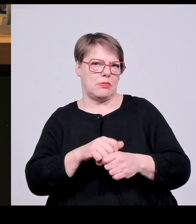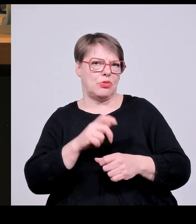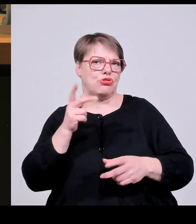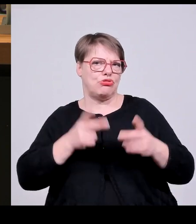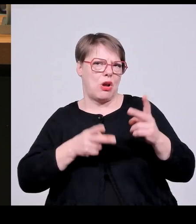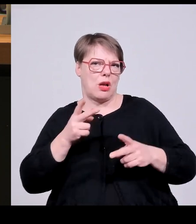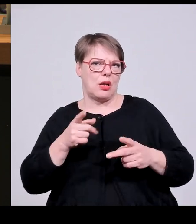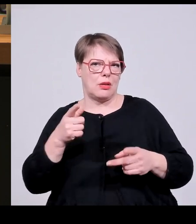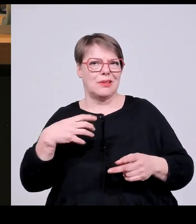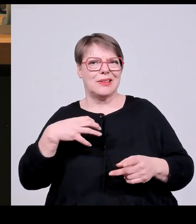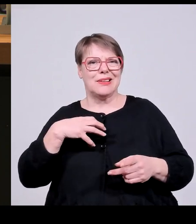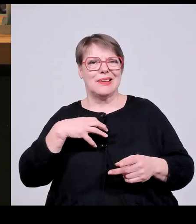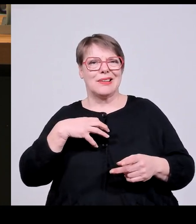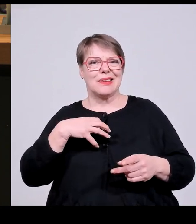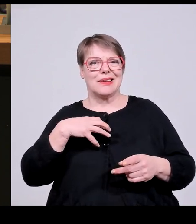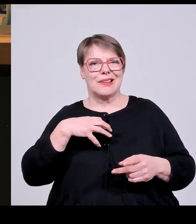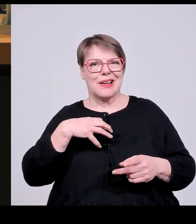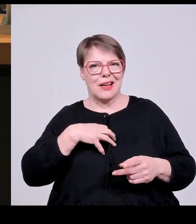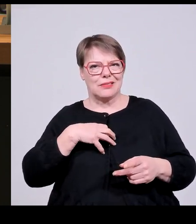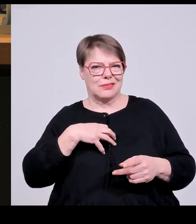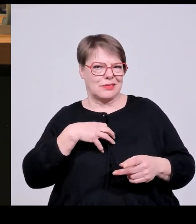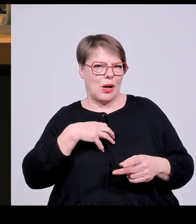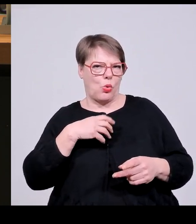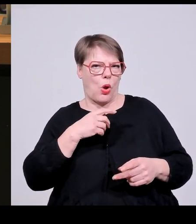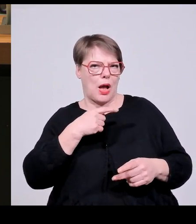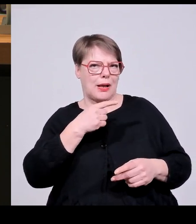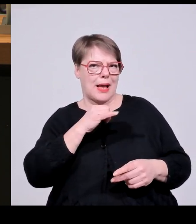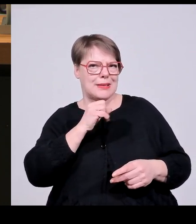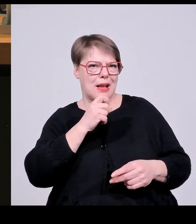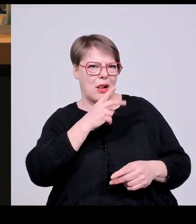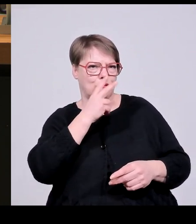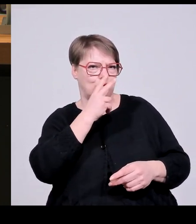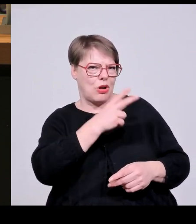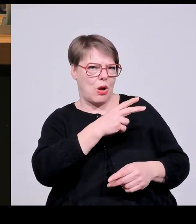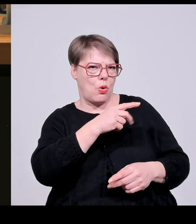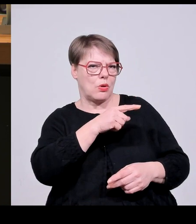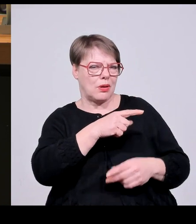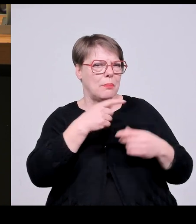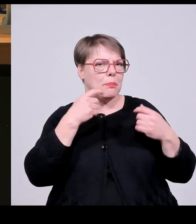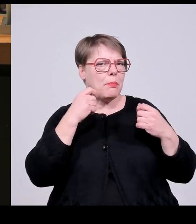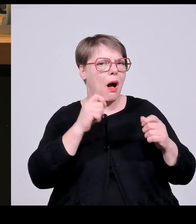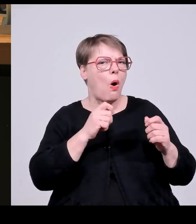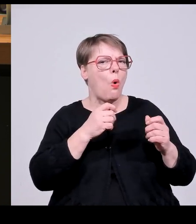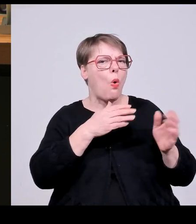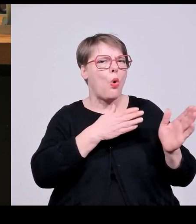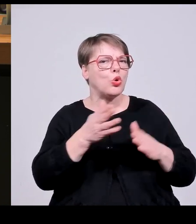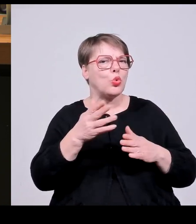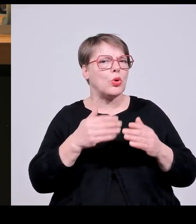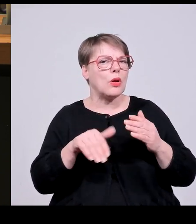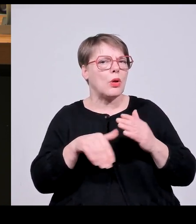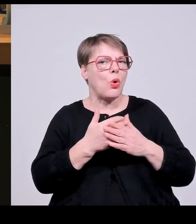dass wir mehr Kreislaufwirtschaft am Bau bekommen, dass wir Artenschutz bekommen, all das ist in der Bauordnungsnovelle vorgesehen